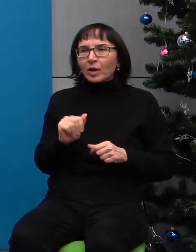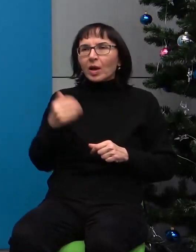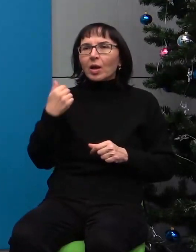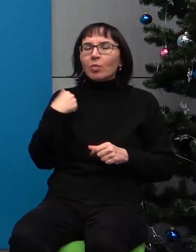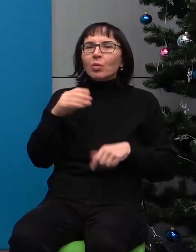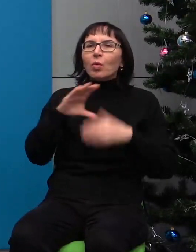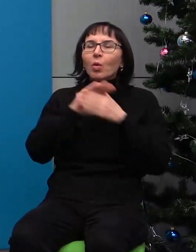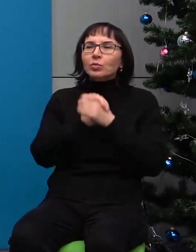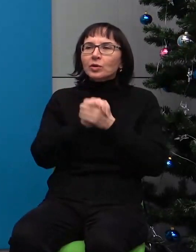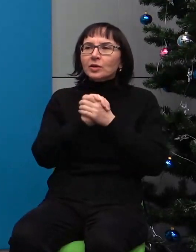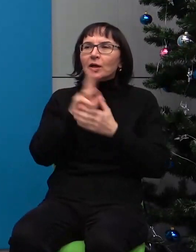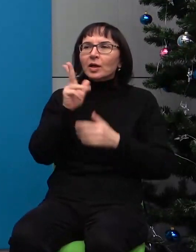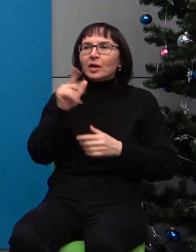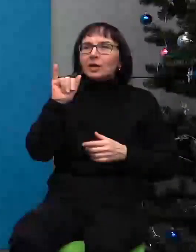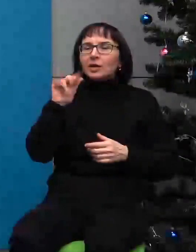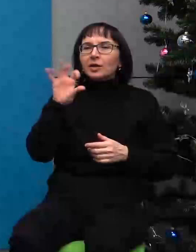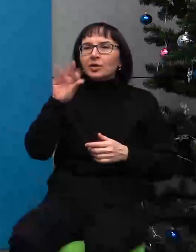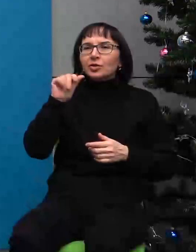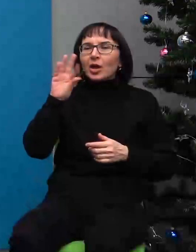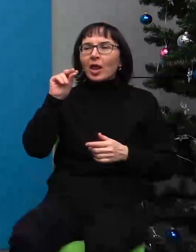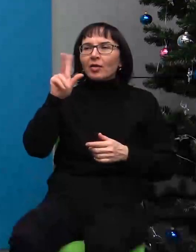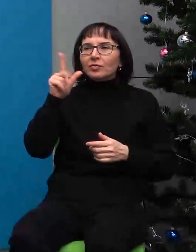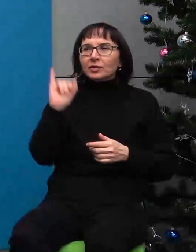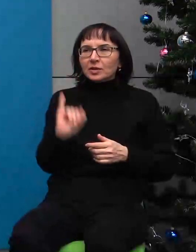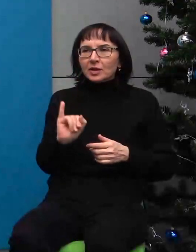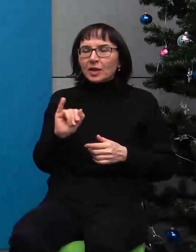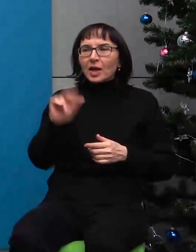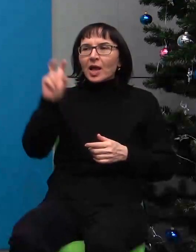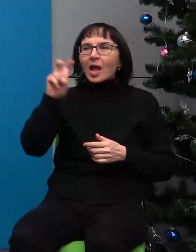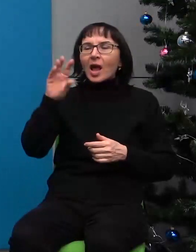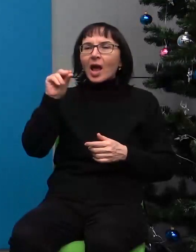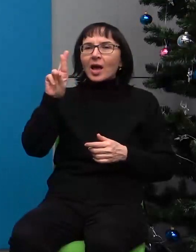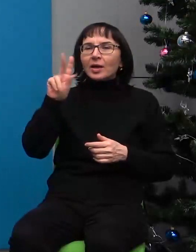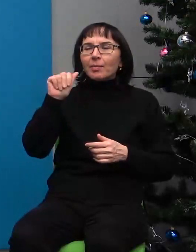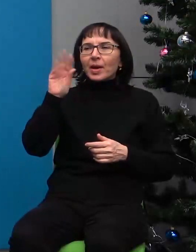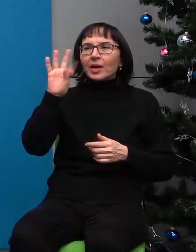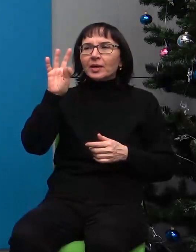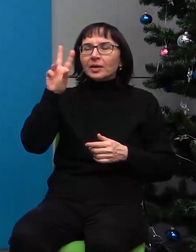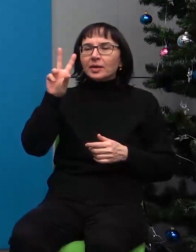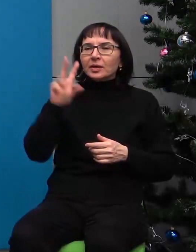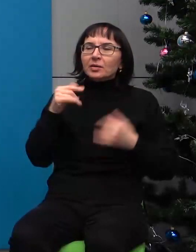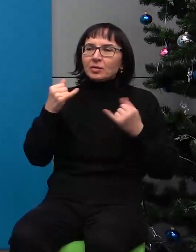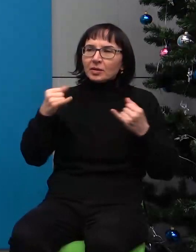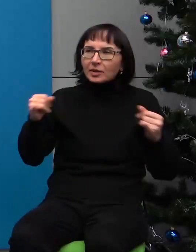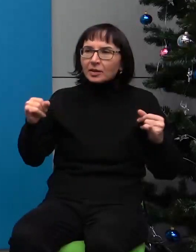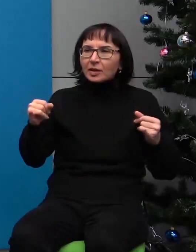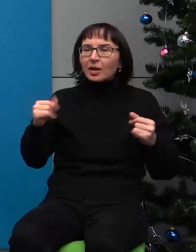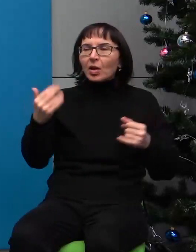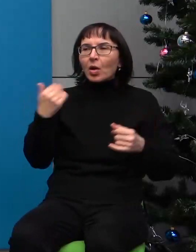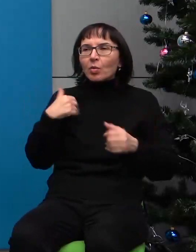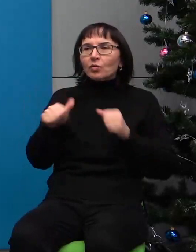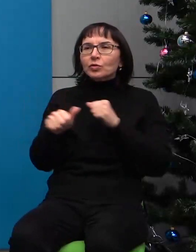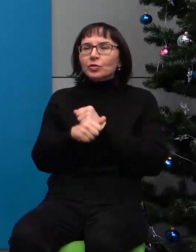Po prostu to był gość. Ale cenzura i inne sytuacje sprawiły, że on w 65 roku został wykasowany z historii.